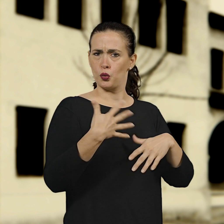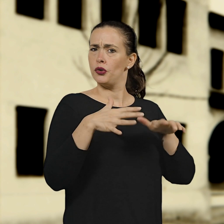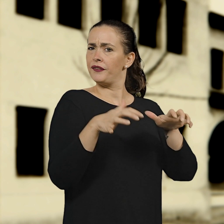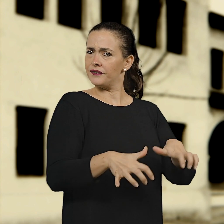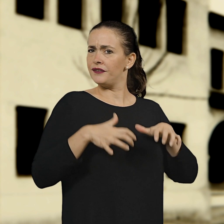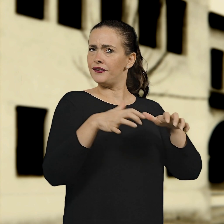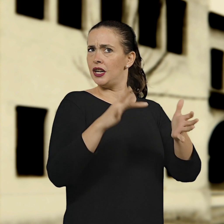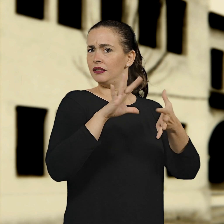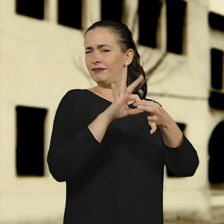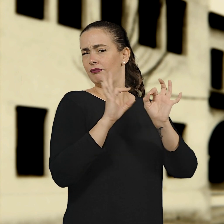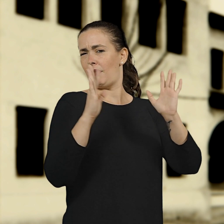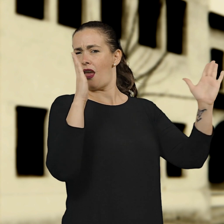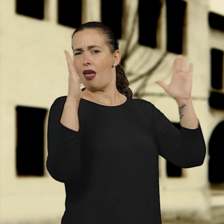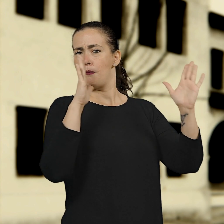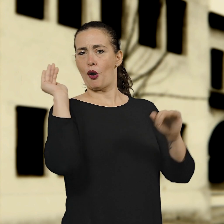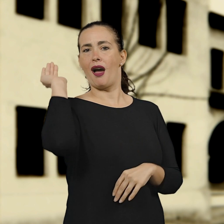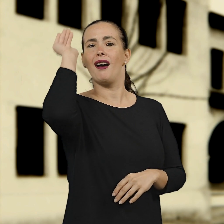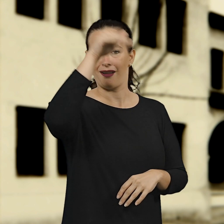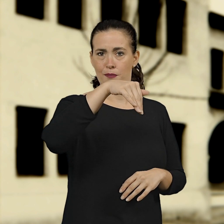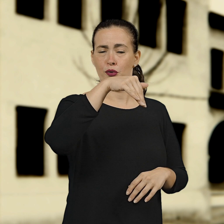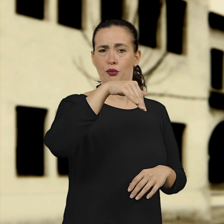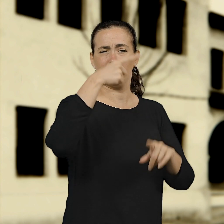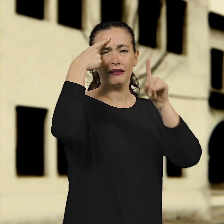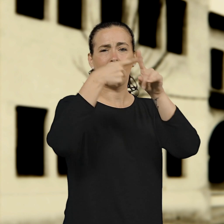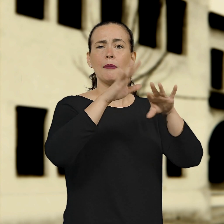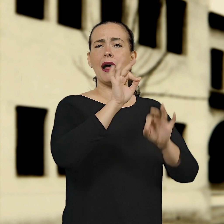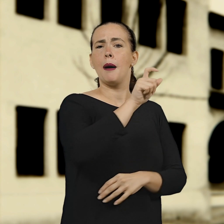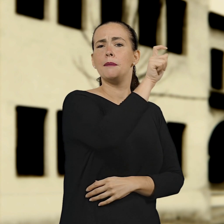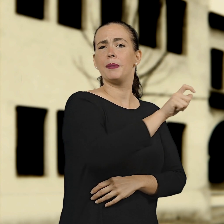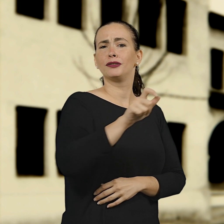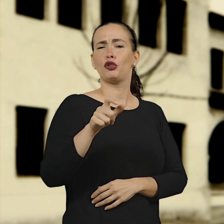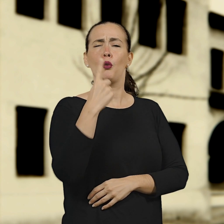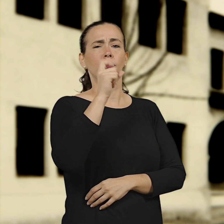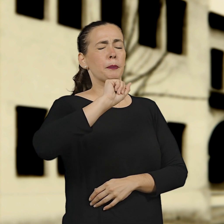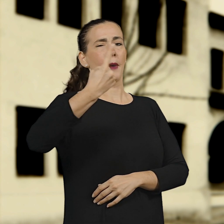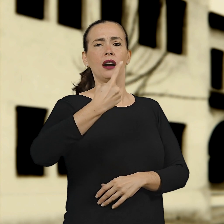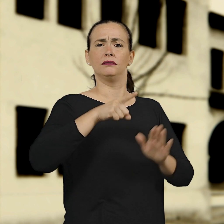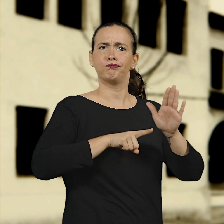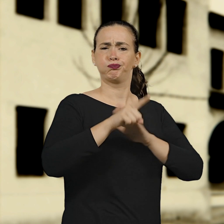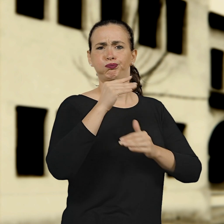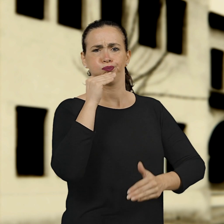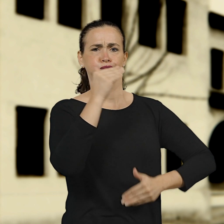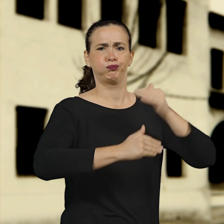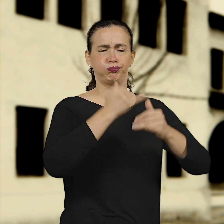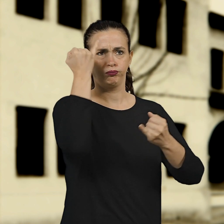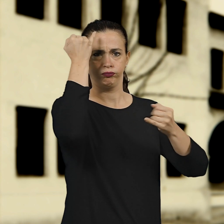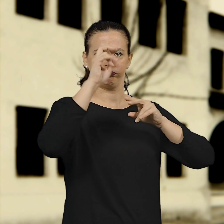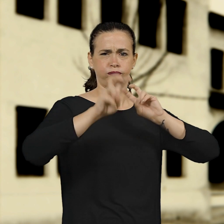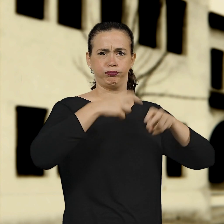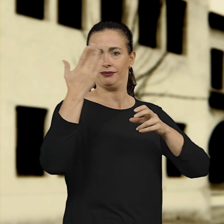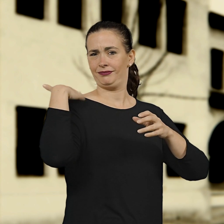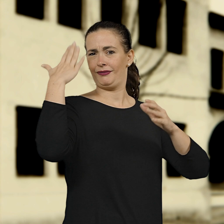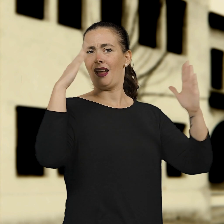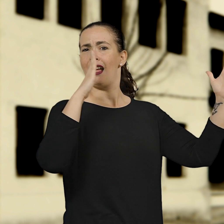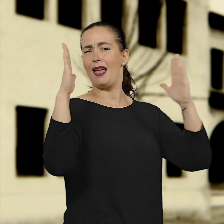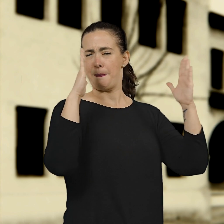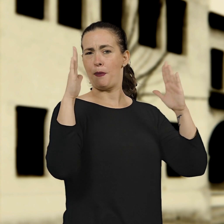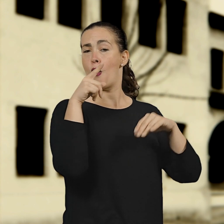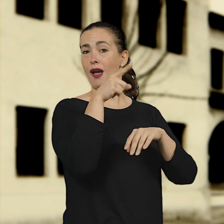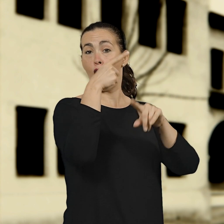considerat un dels més progressistes i innovadors de l’època,